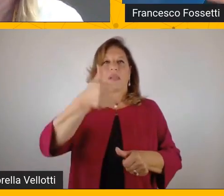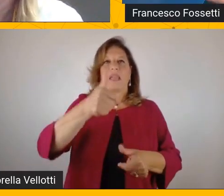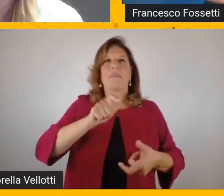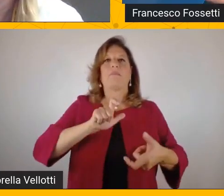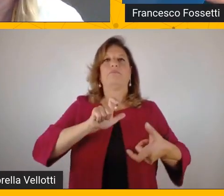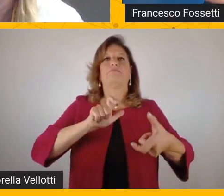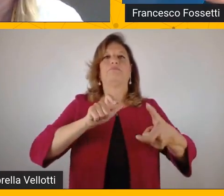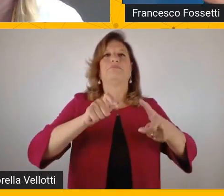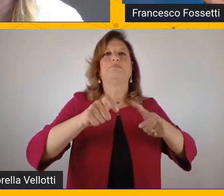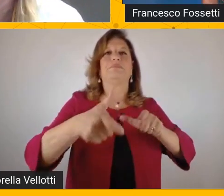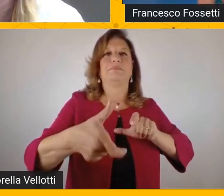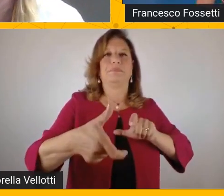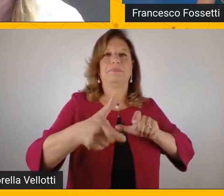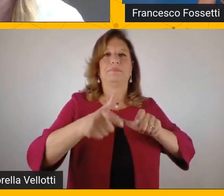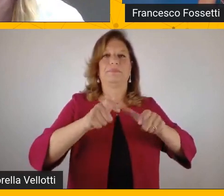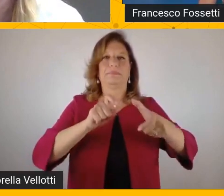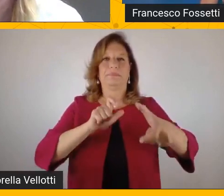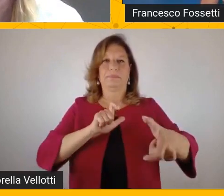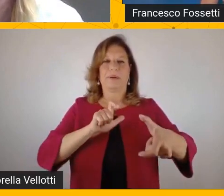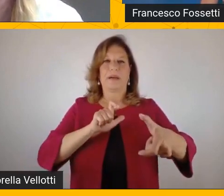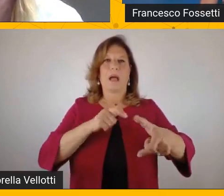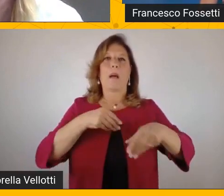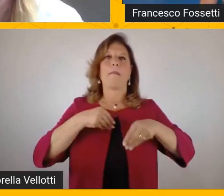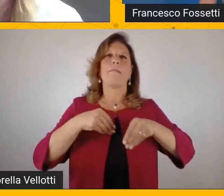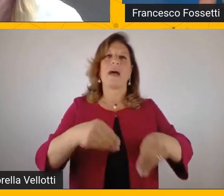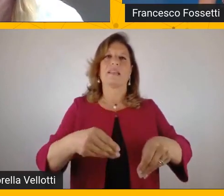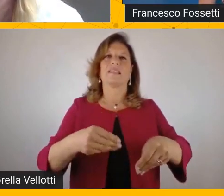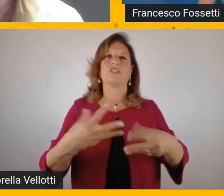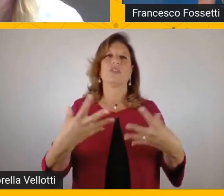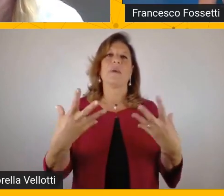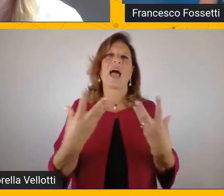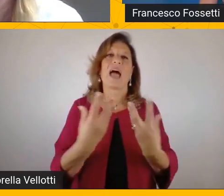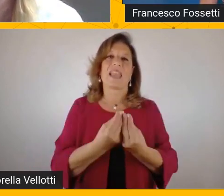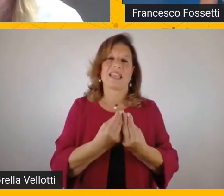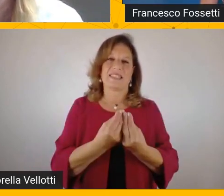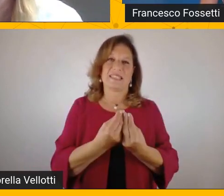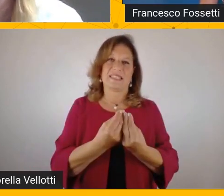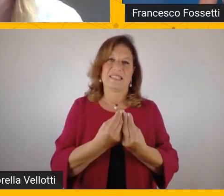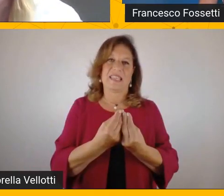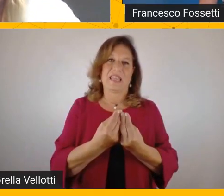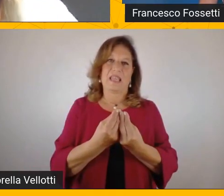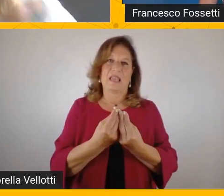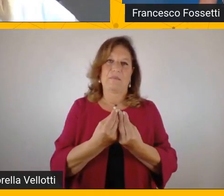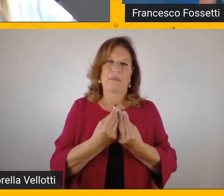compartecipazione. Molto spesso io mi sono reso conto che eh